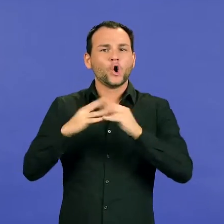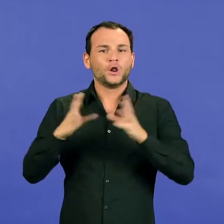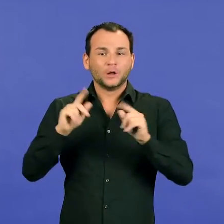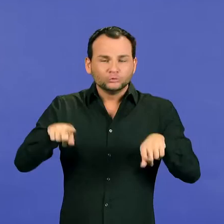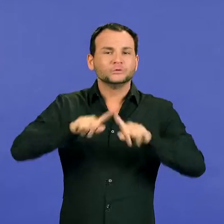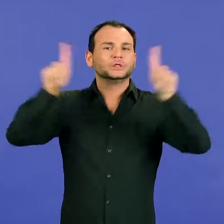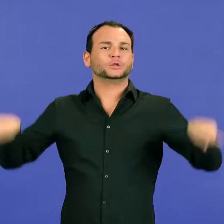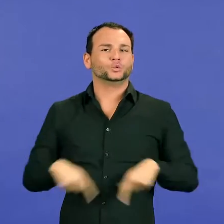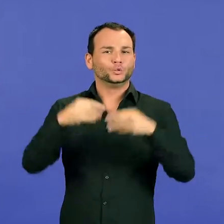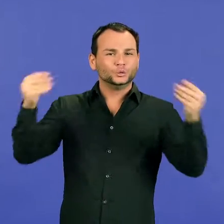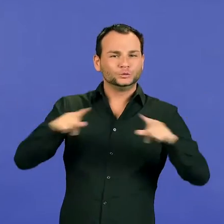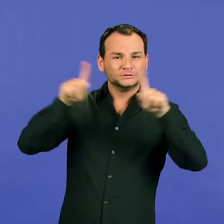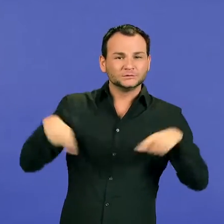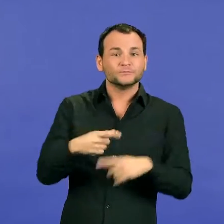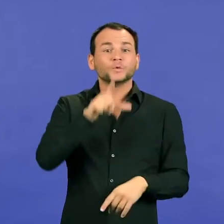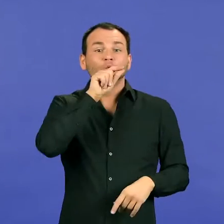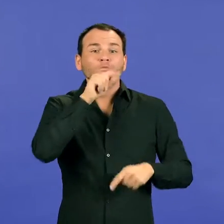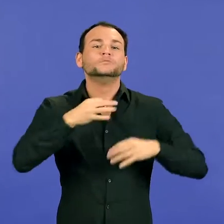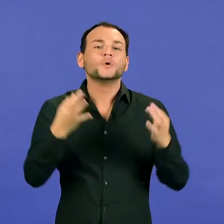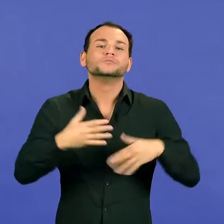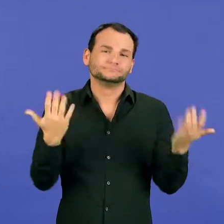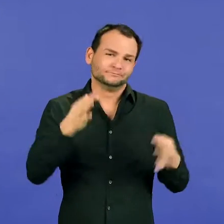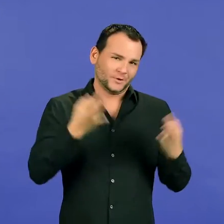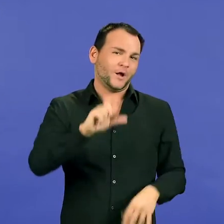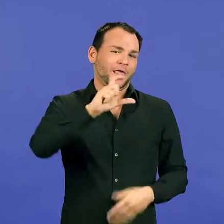von Tuch und Hühner für die Eier.